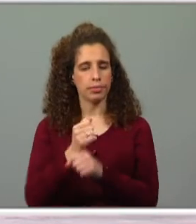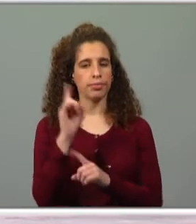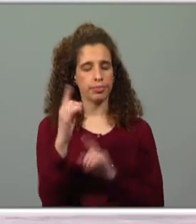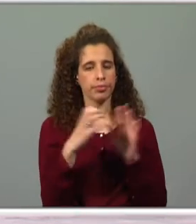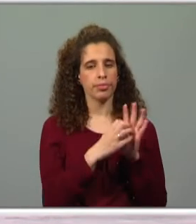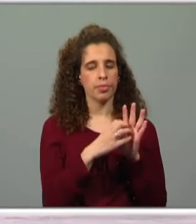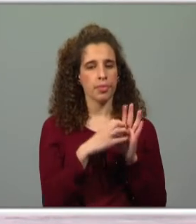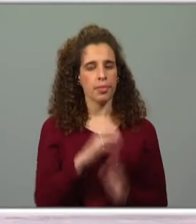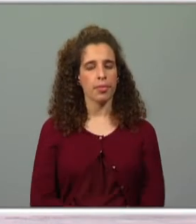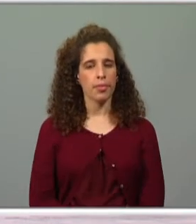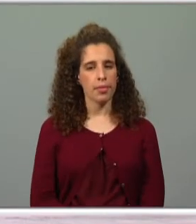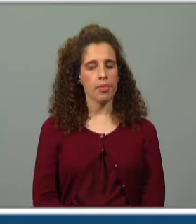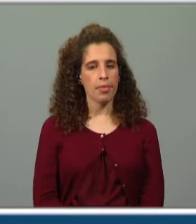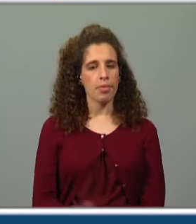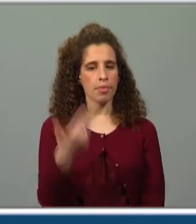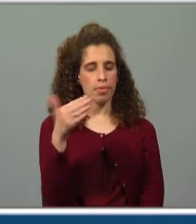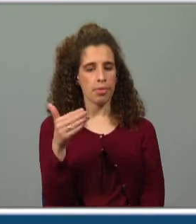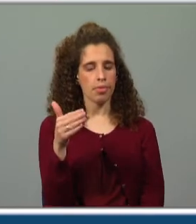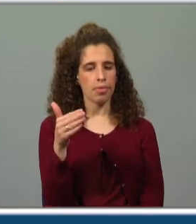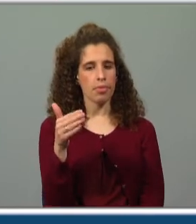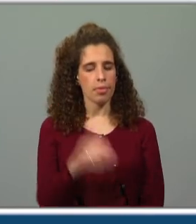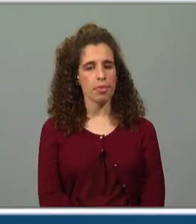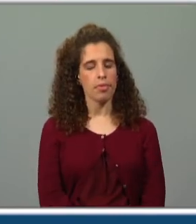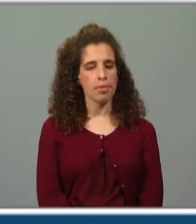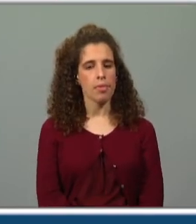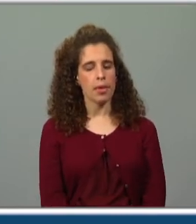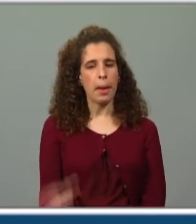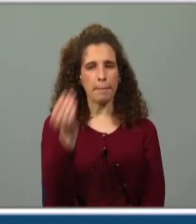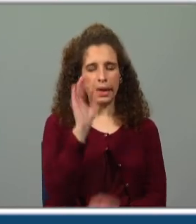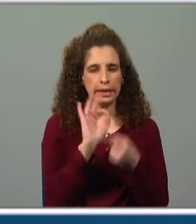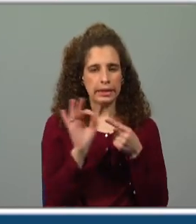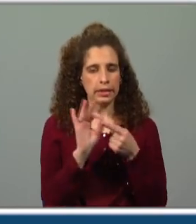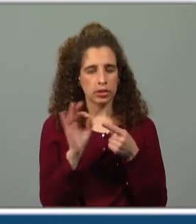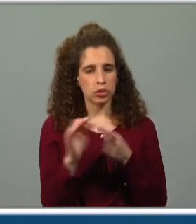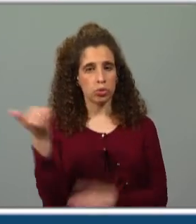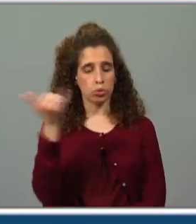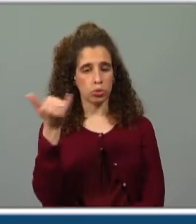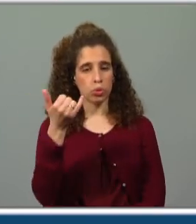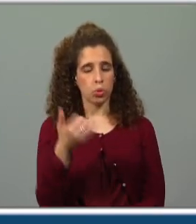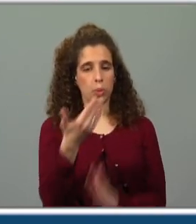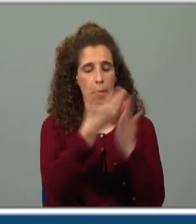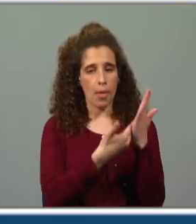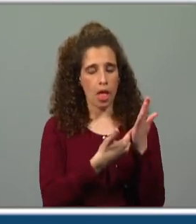enquanto que na primeira tínhamos mais elementos no segundo plano seja ao longe 而在第一次我們有更多背景或遠處的元素